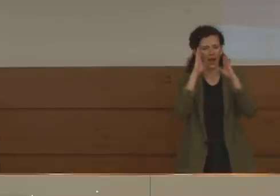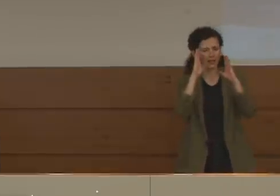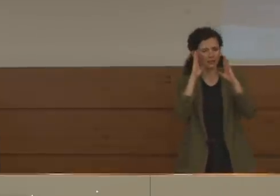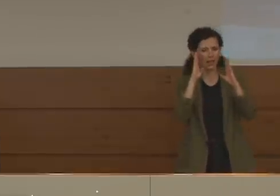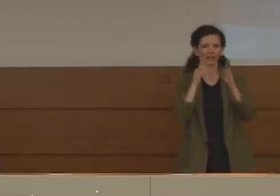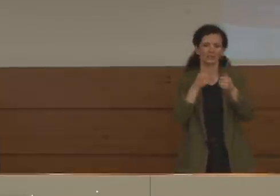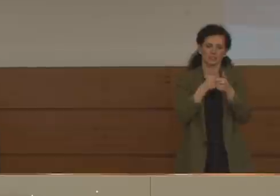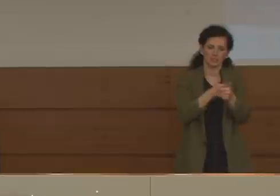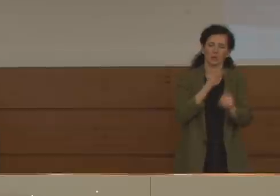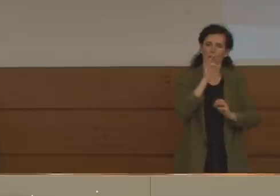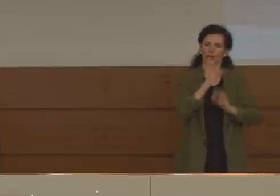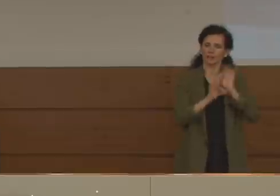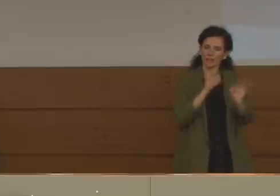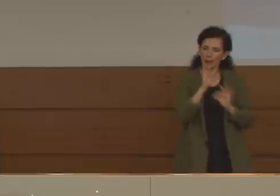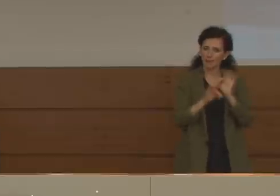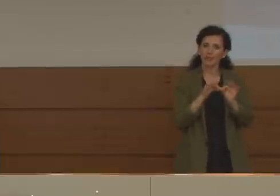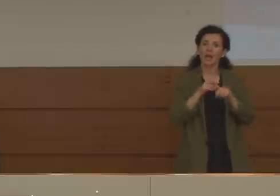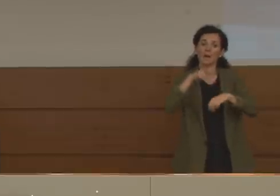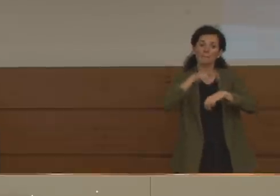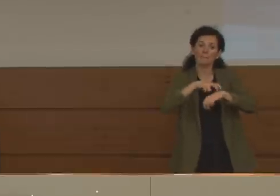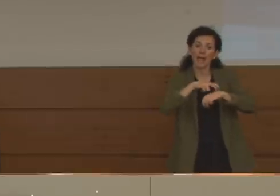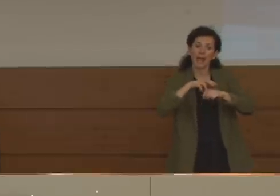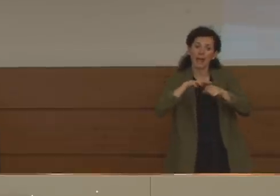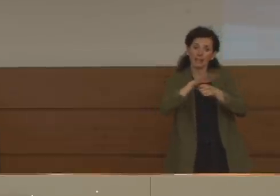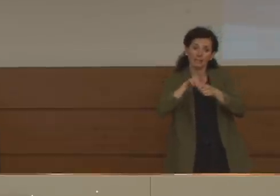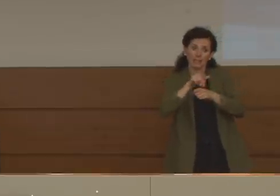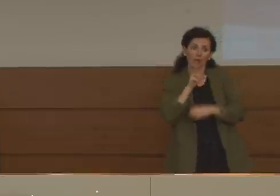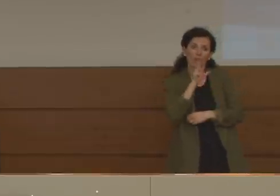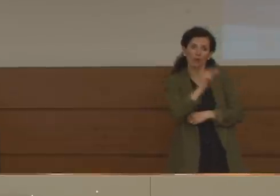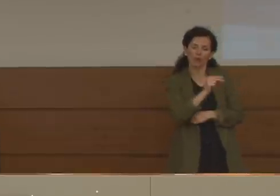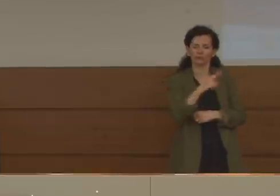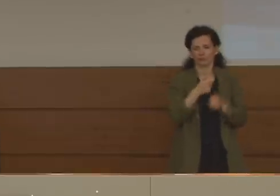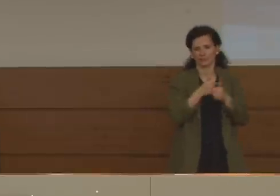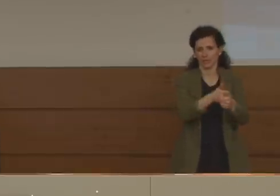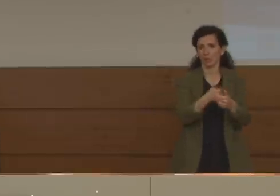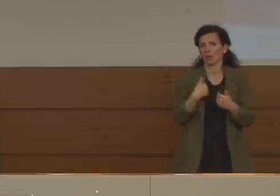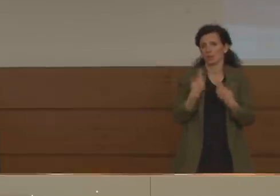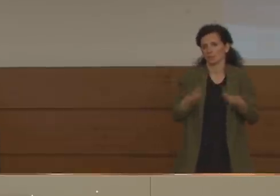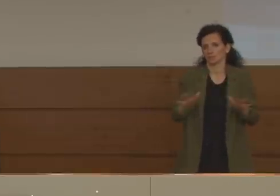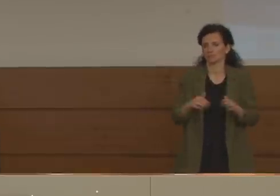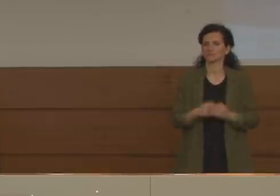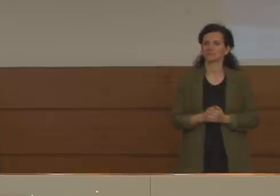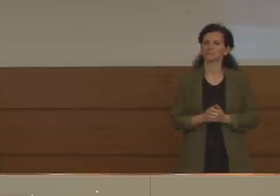terapie, seguire quello che il medico ha detto. Io mi fermo su questo.